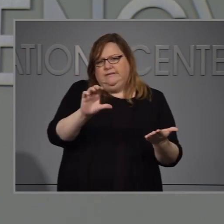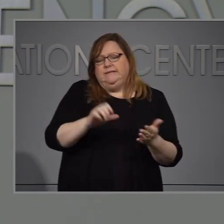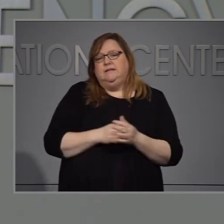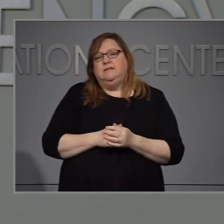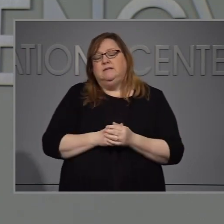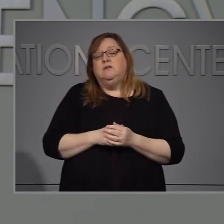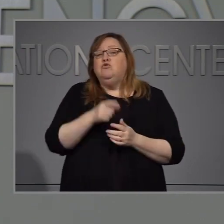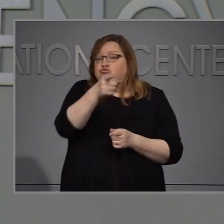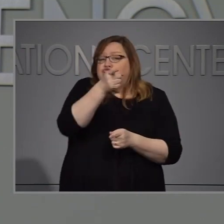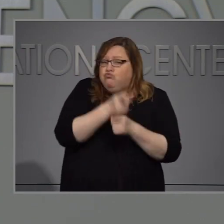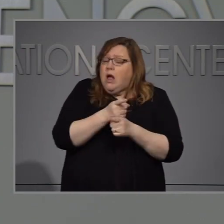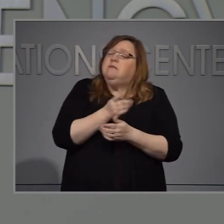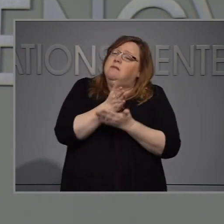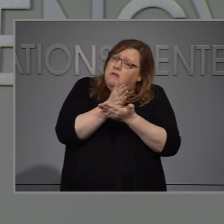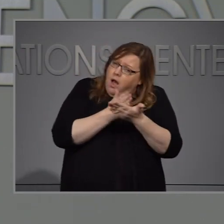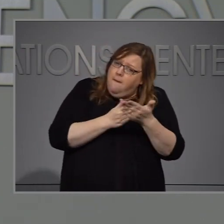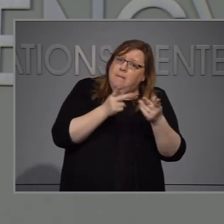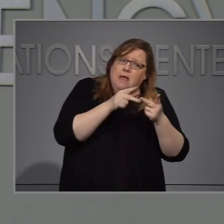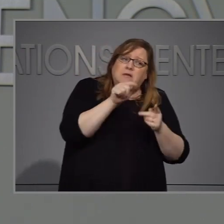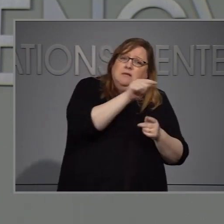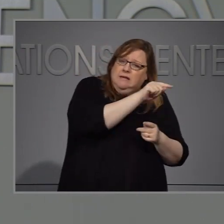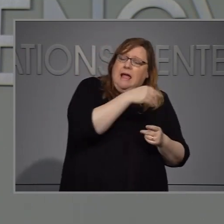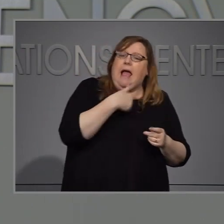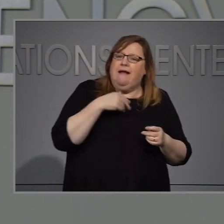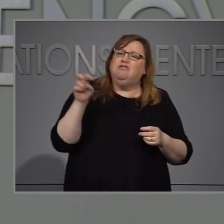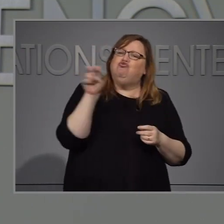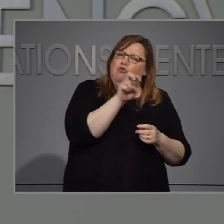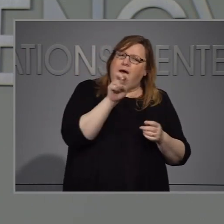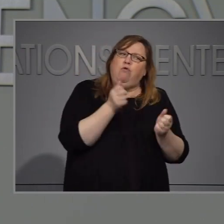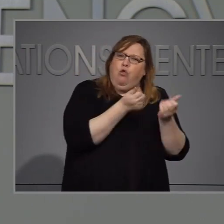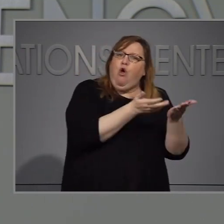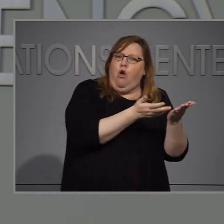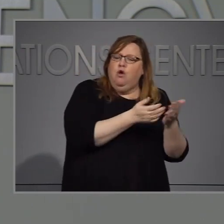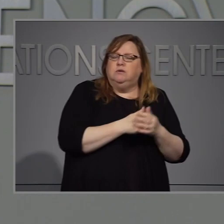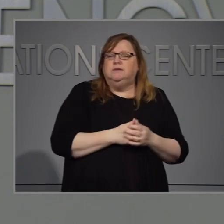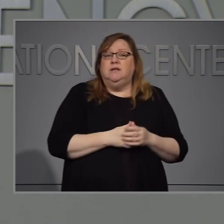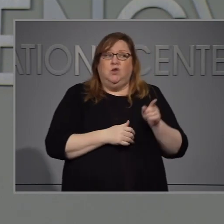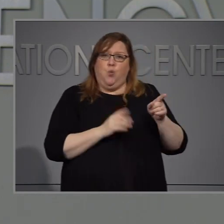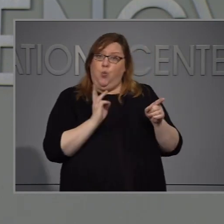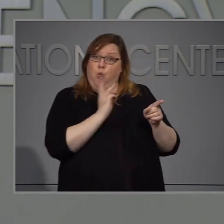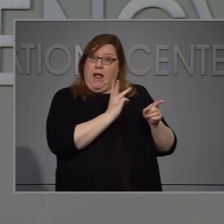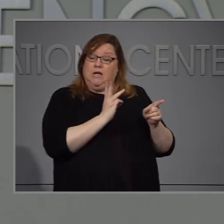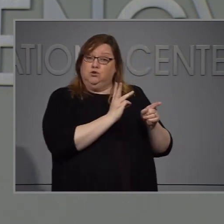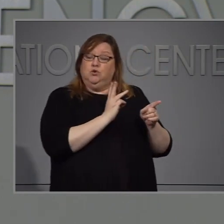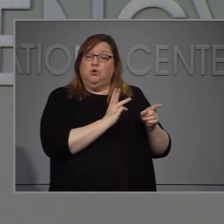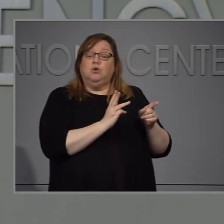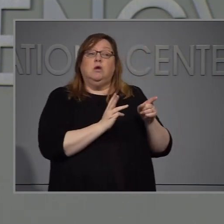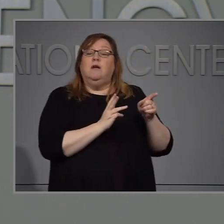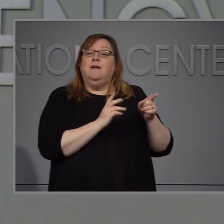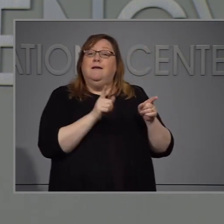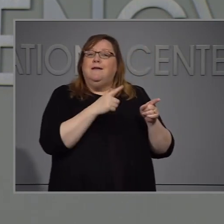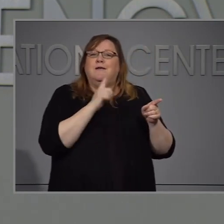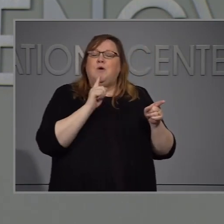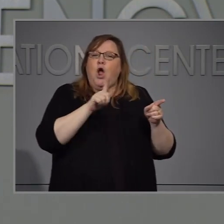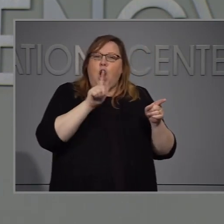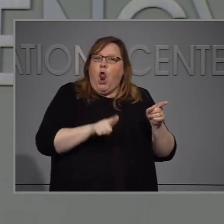pero por supuesto, también hay otros factores que contribuyen lo que estamos viendo en la parte oeste del Estado es donde debemos.